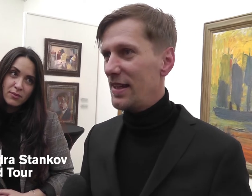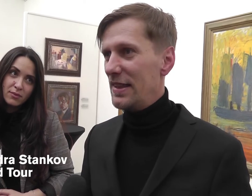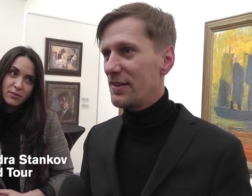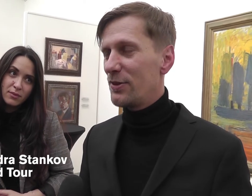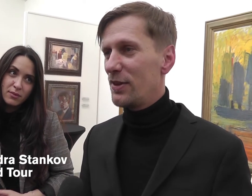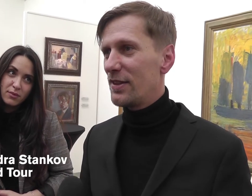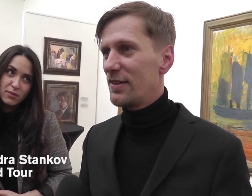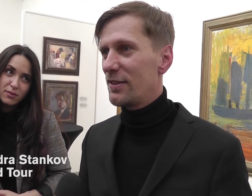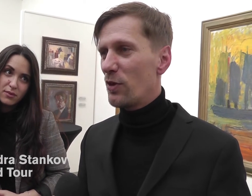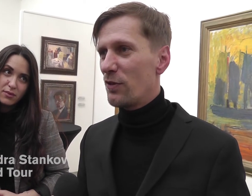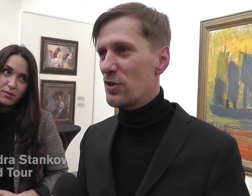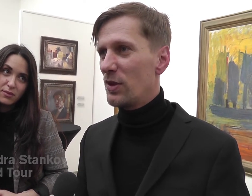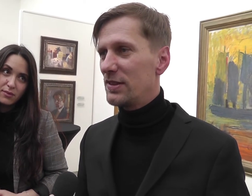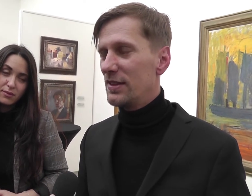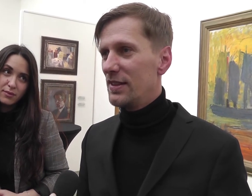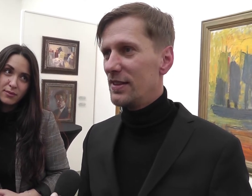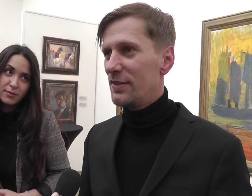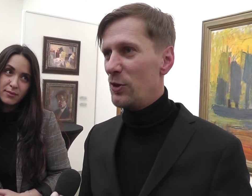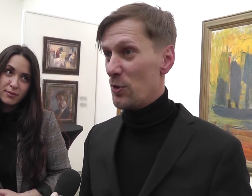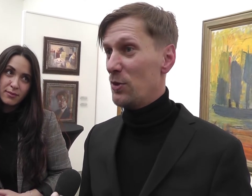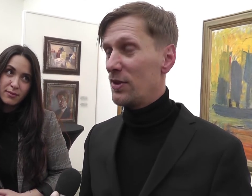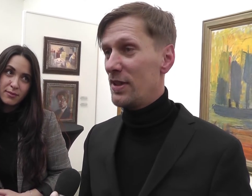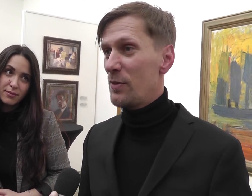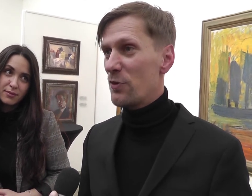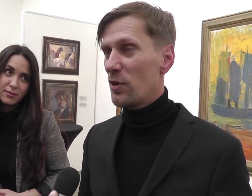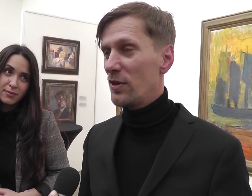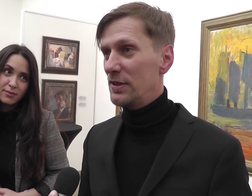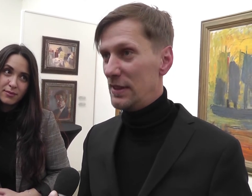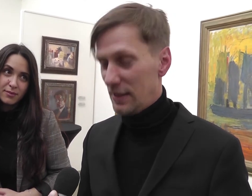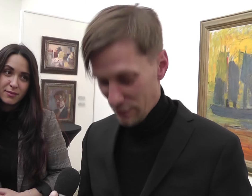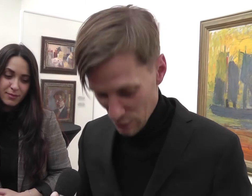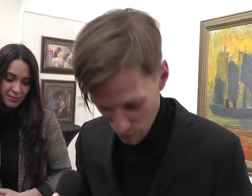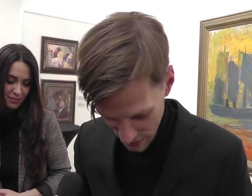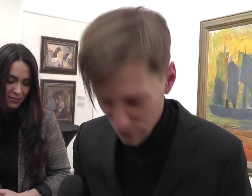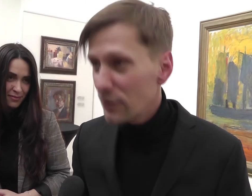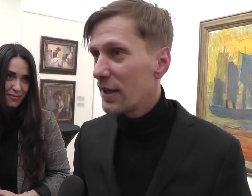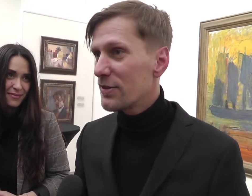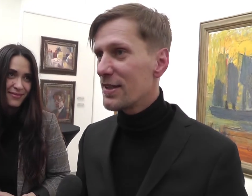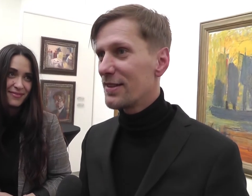så är det svårt att förstå hur de ser ut. Det är till och med svårt att förstå var man sätter fötterna någonstans.